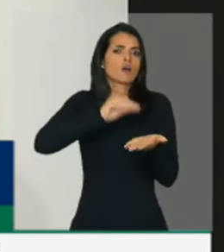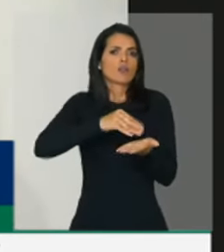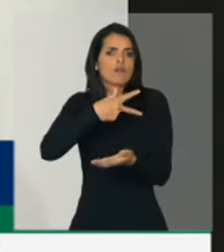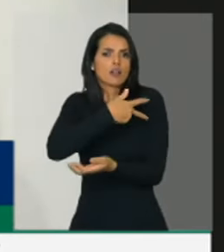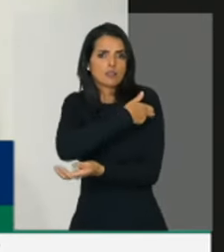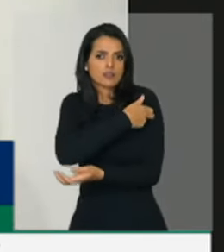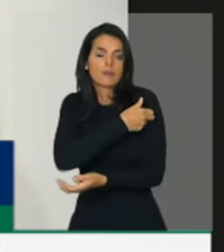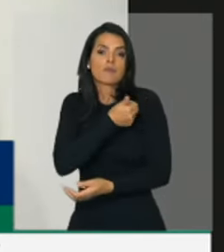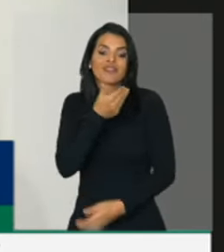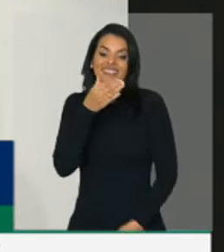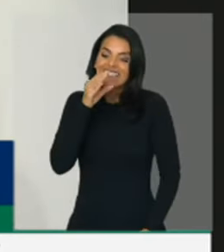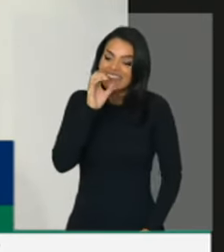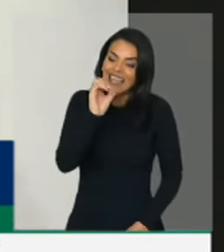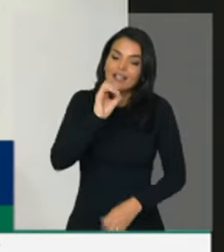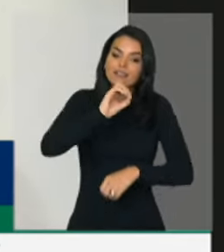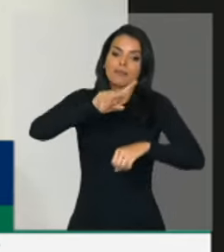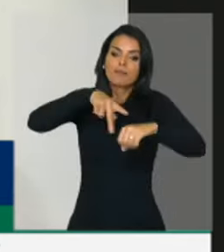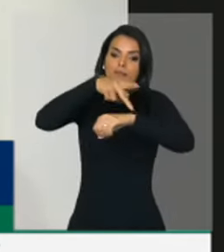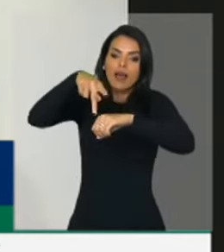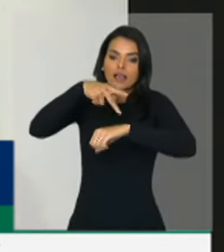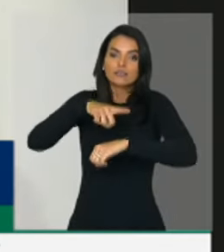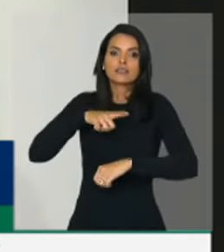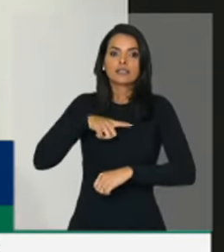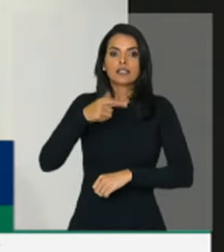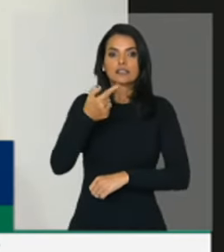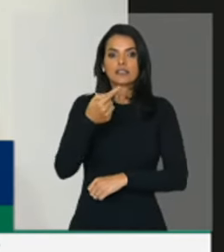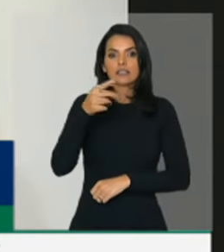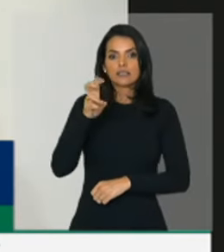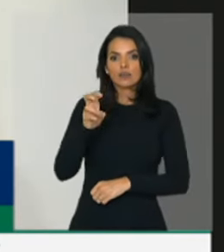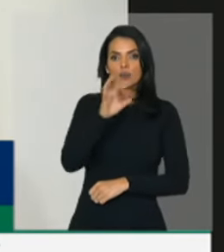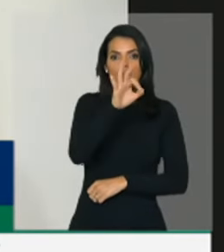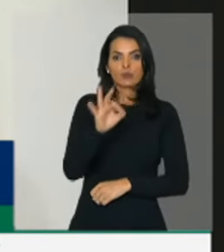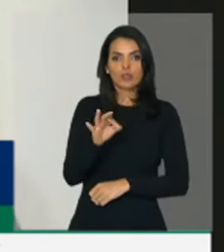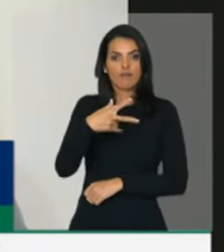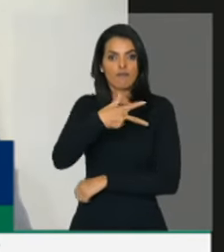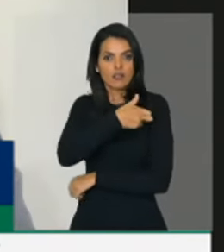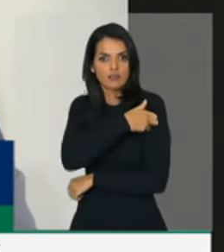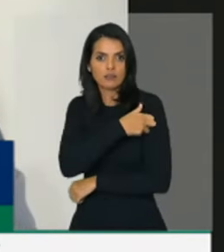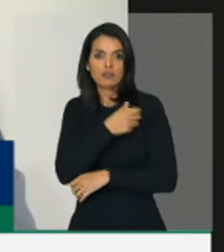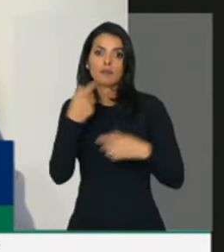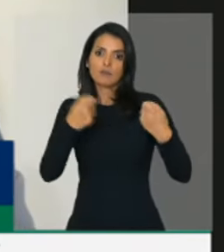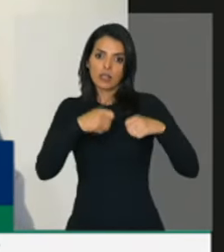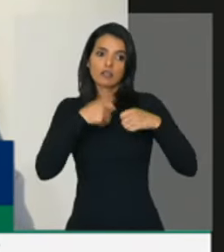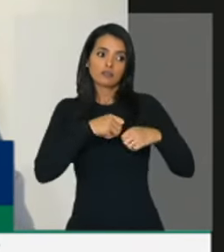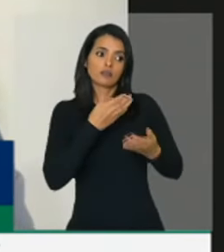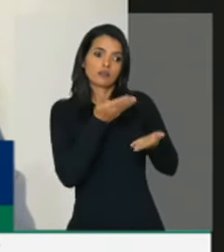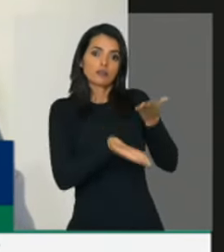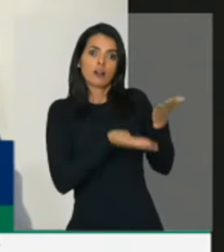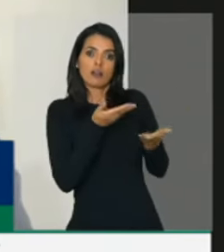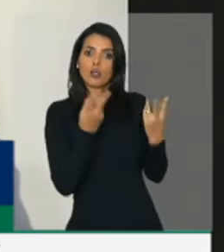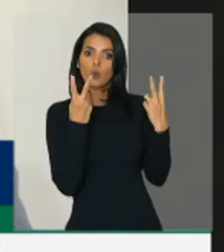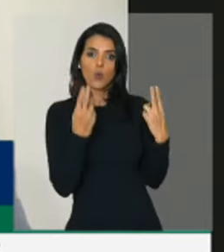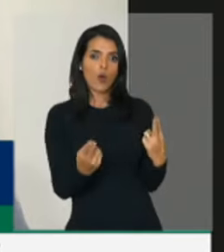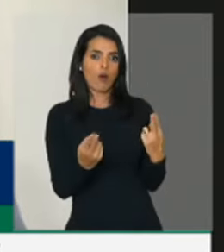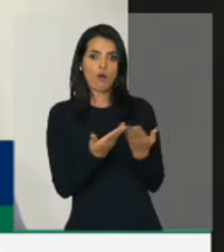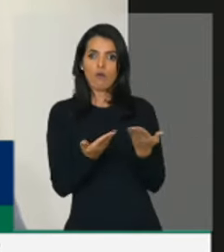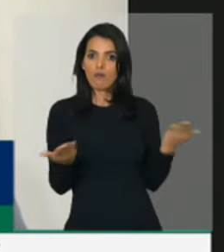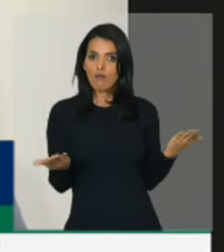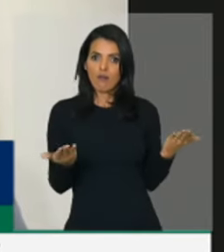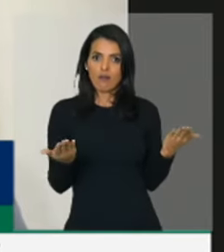75% DAS VACINAS. NÓS TEMOS QUE DAR ESSE MESMO TRATAMENTO QUE ESTÁ SE DANDO PARA OS EMPRESÁRIOS NO BRASIL, DE COLOCAR A VACINA É DISPOSIÇÃO DO SUS PARA OS